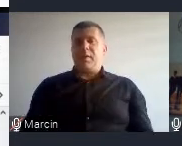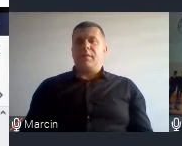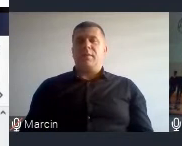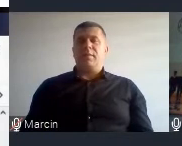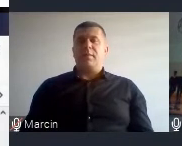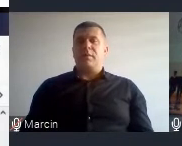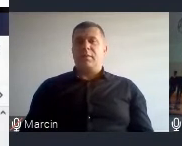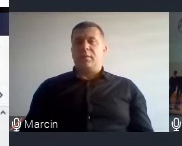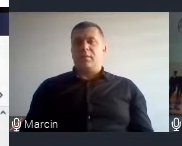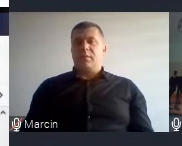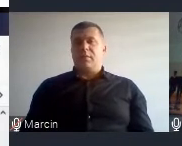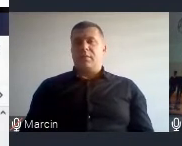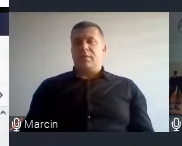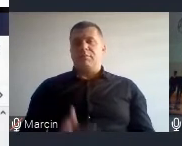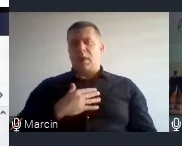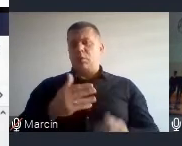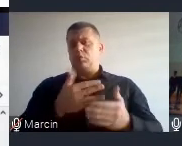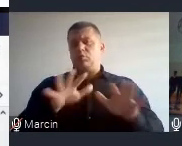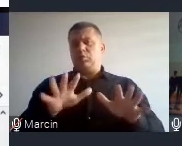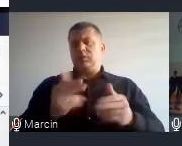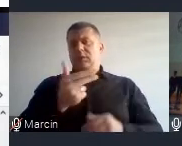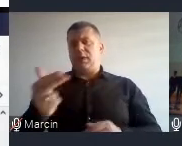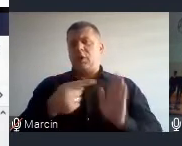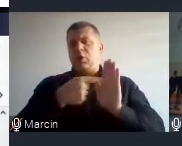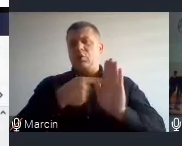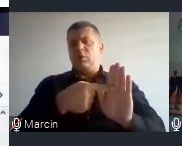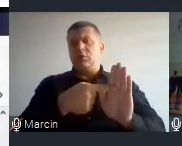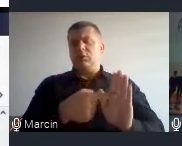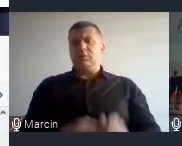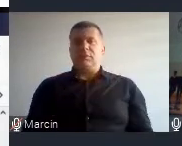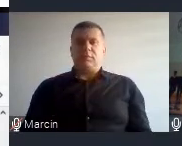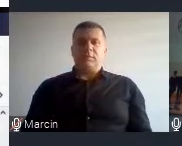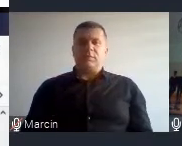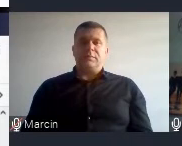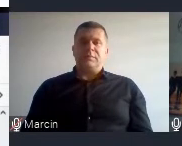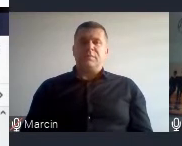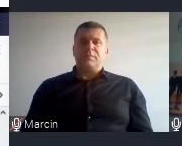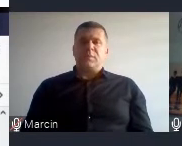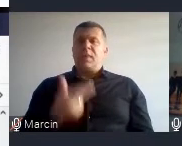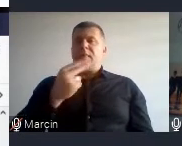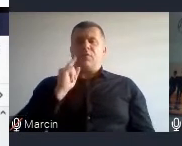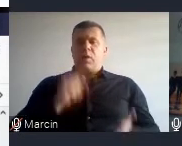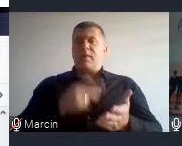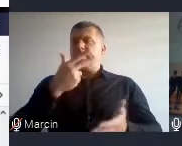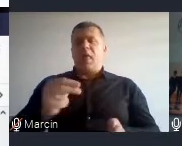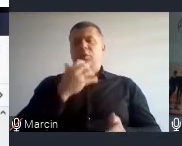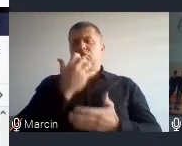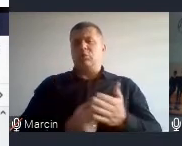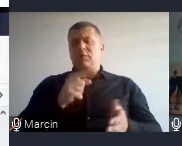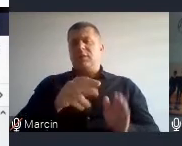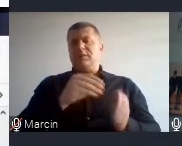nam szeroki temat dotyczący właśnie nie stosowania zapisów ustawy.